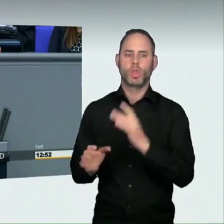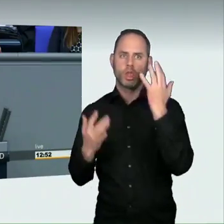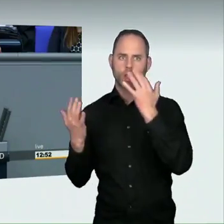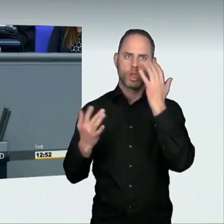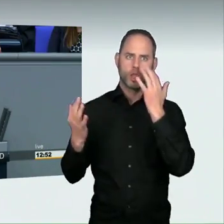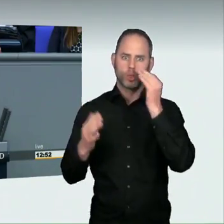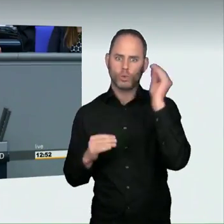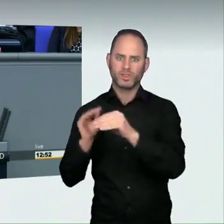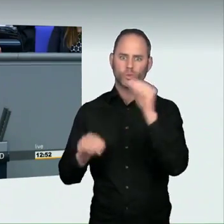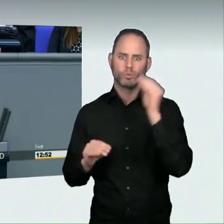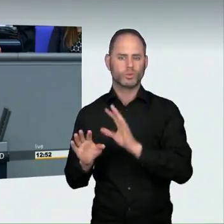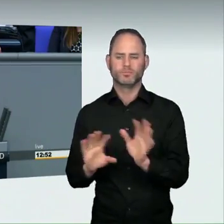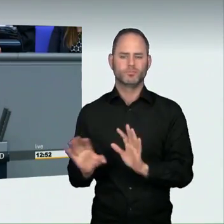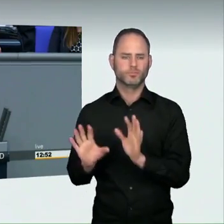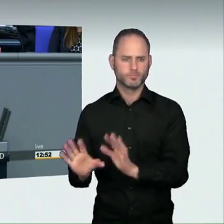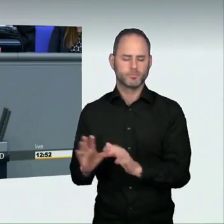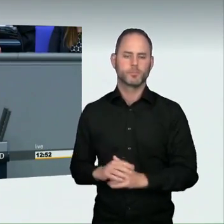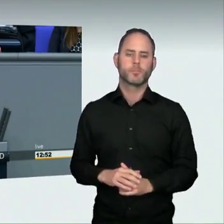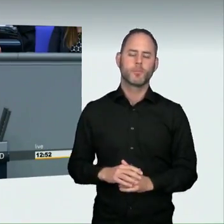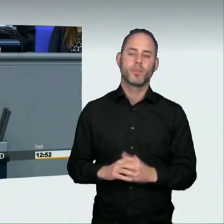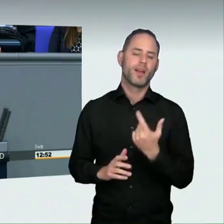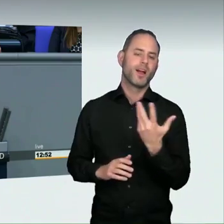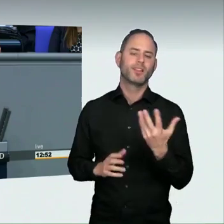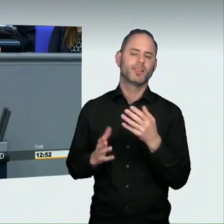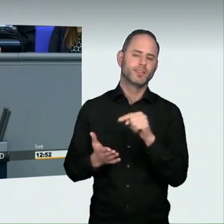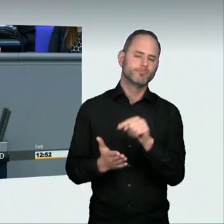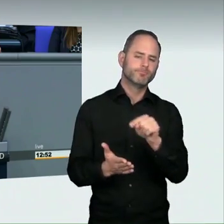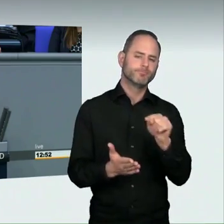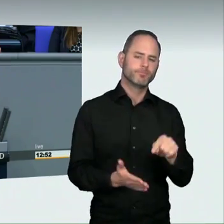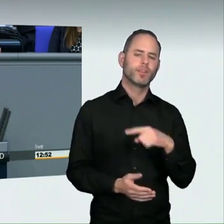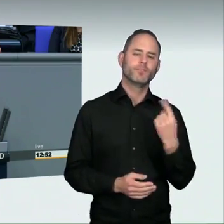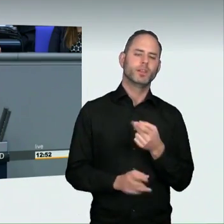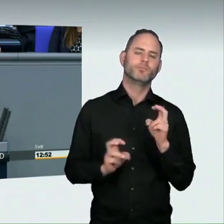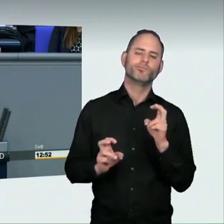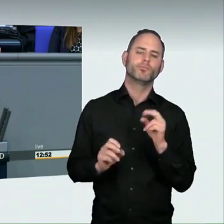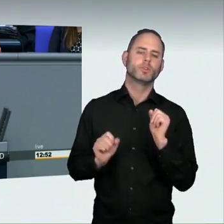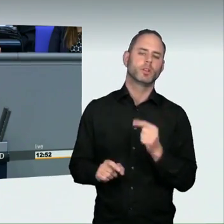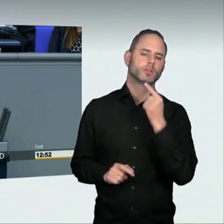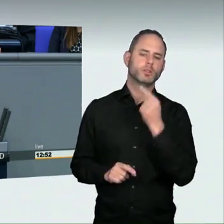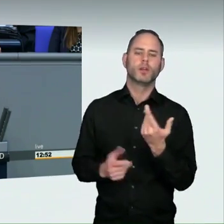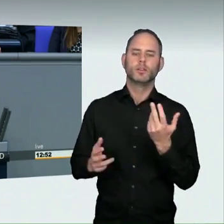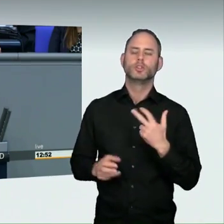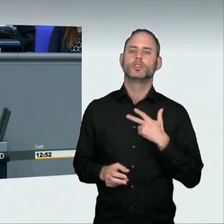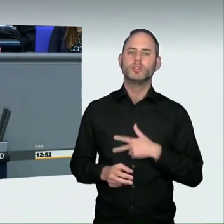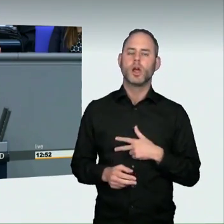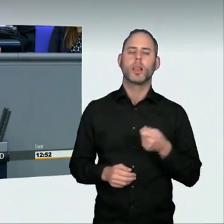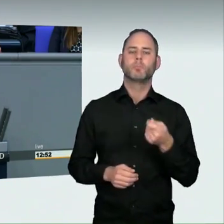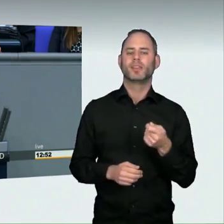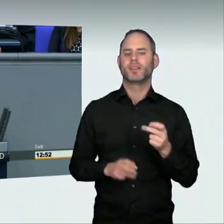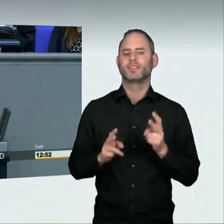aber wie in jeder Gruppe gibt es eben auch dort schwarze Schafe. Wir wollen nicht die normalen Vermieter treffen, sondern wir wollen die Abzocker drankriegen.